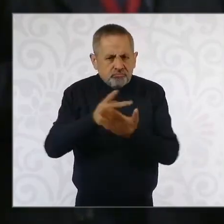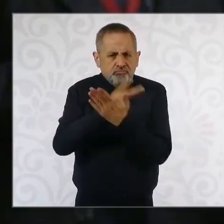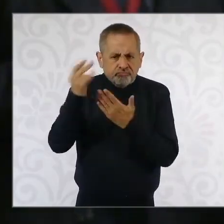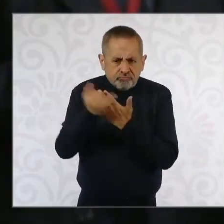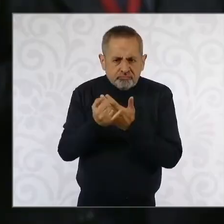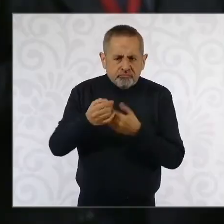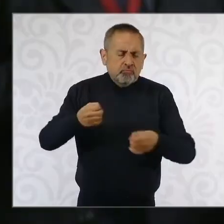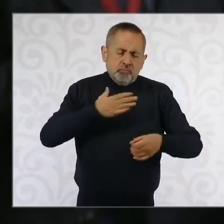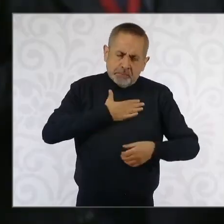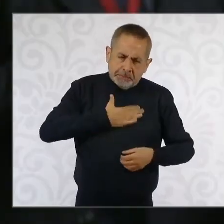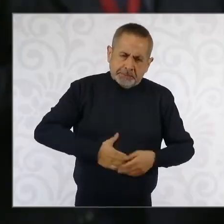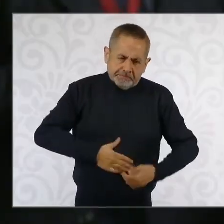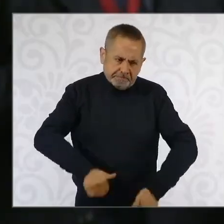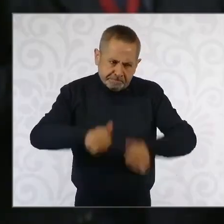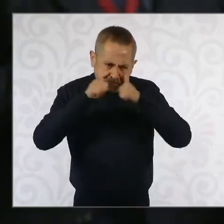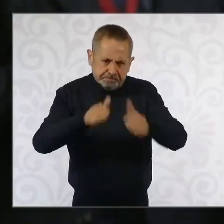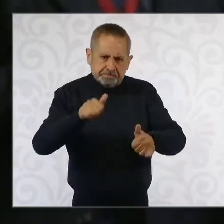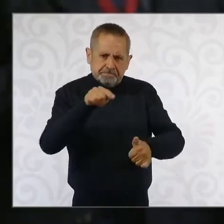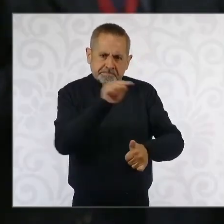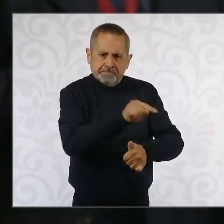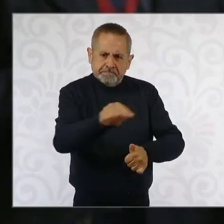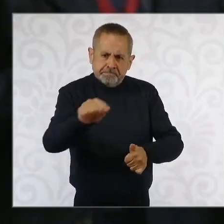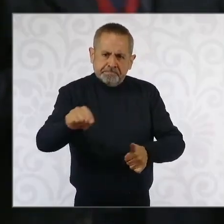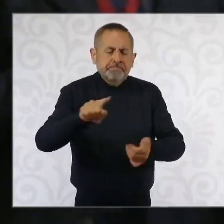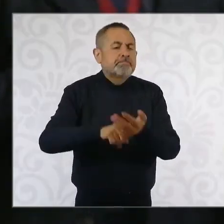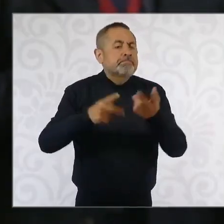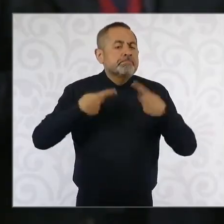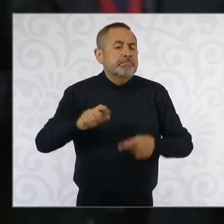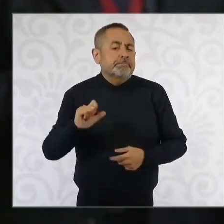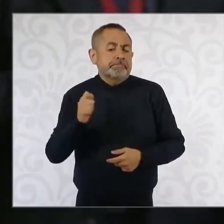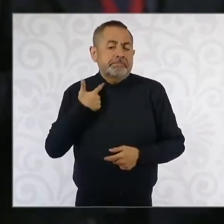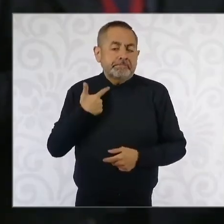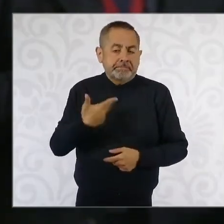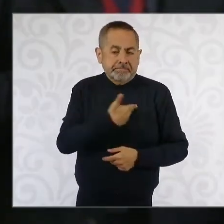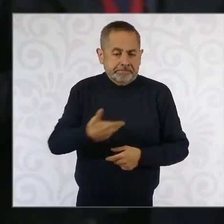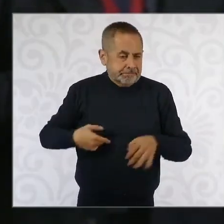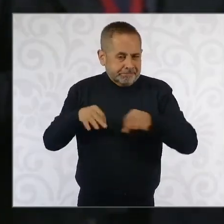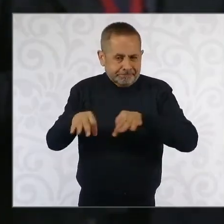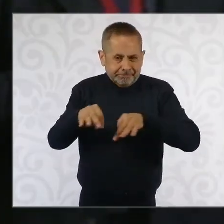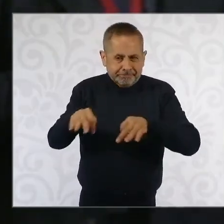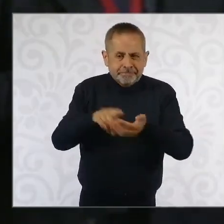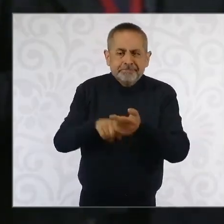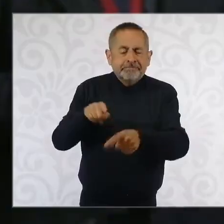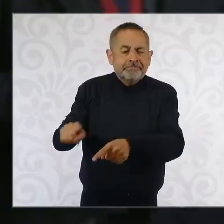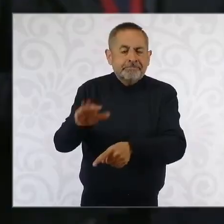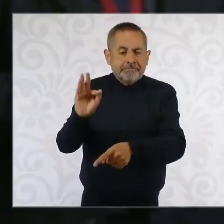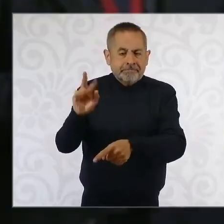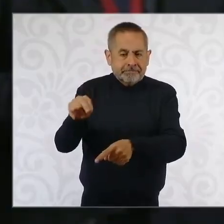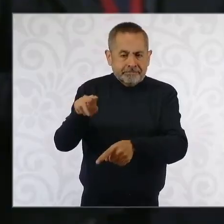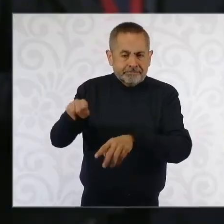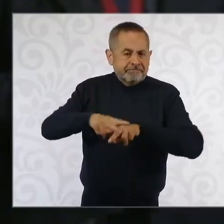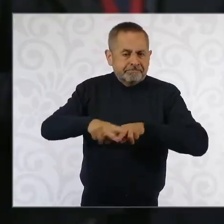se instrumentar a todos los ferrocarrileros los caleros jubilados los no liquidados y los